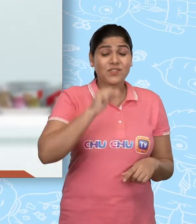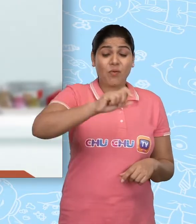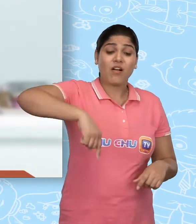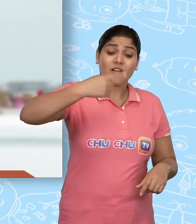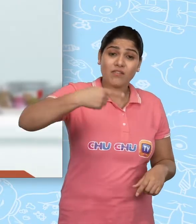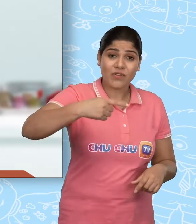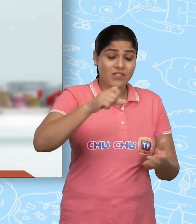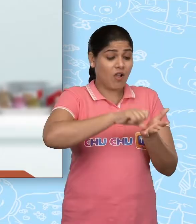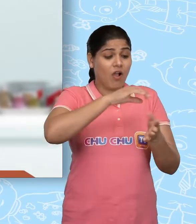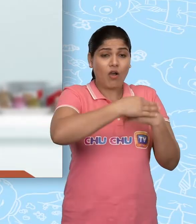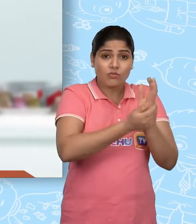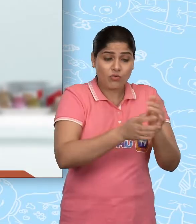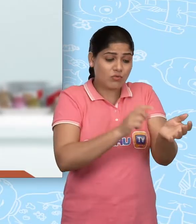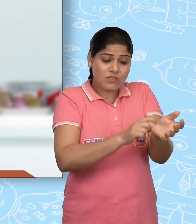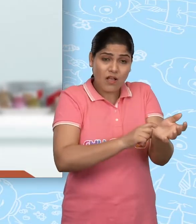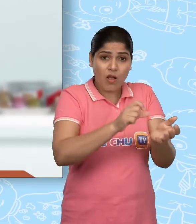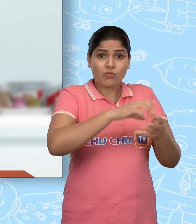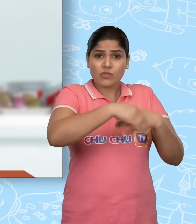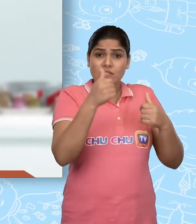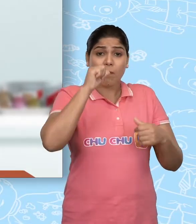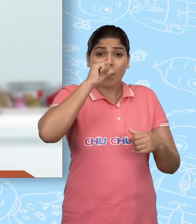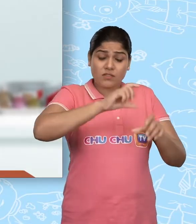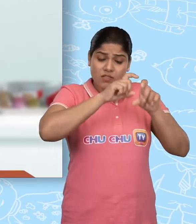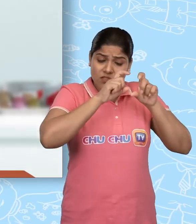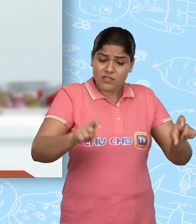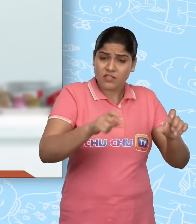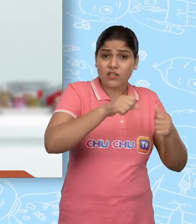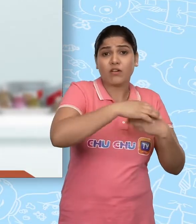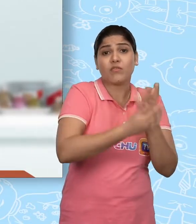के तुम हमेशा अपने हाथों को साबुन से और पानी से अच्छे से धोना